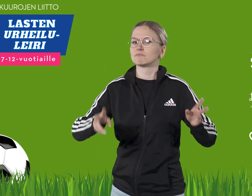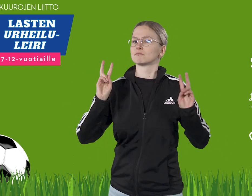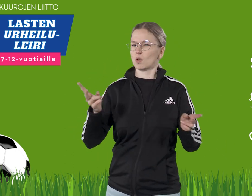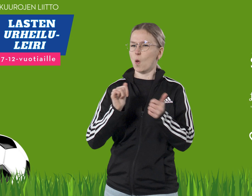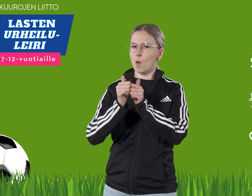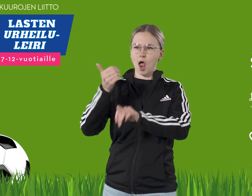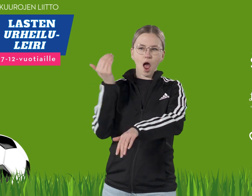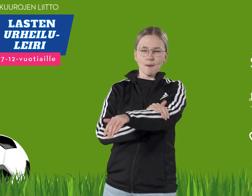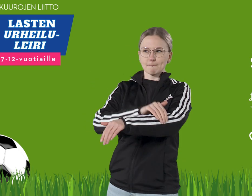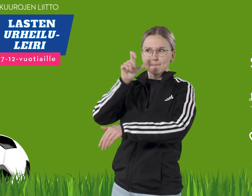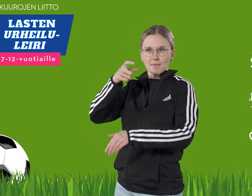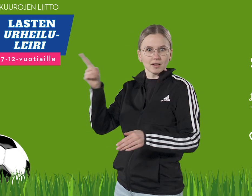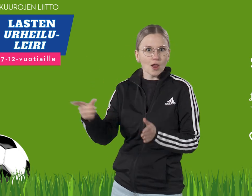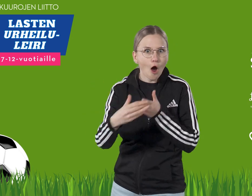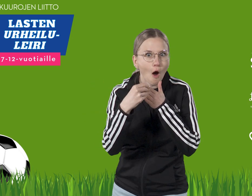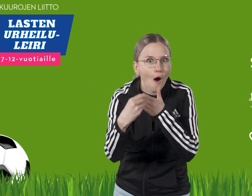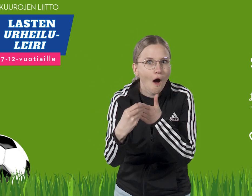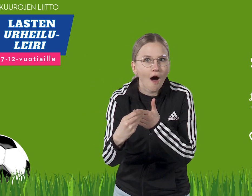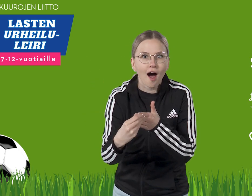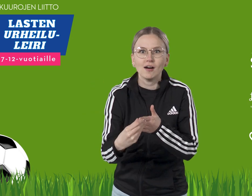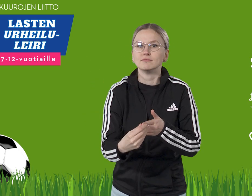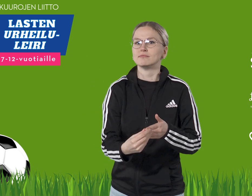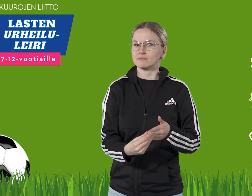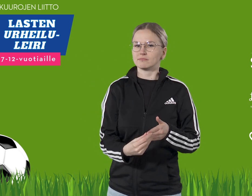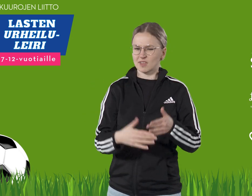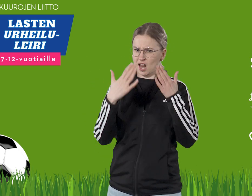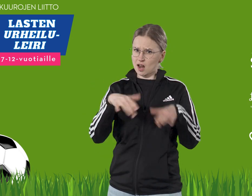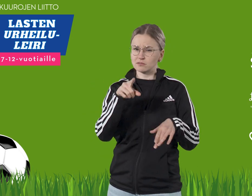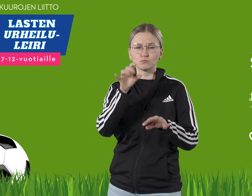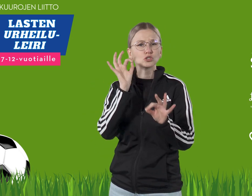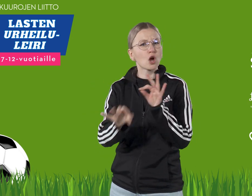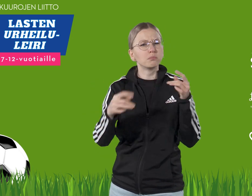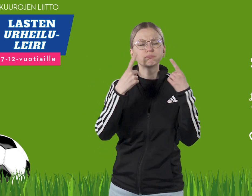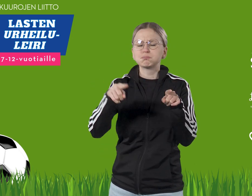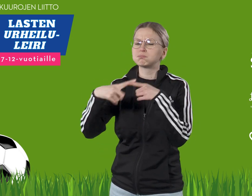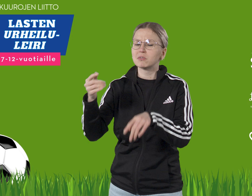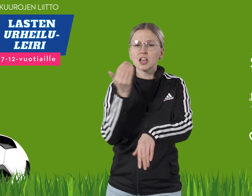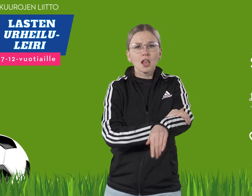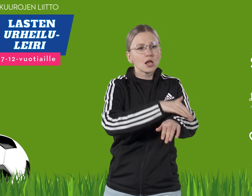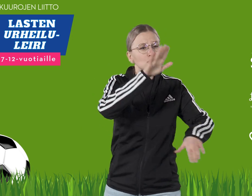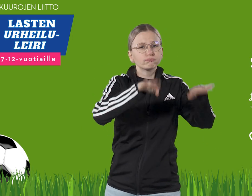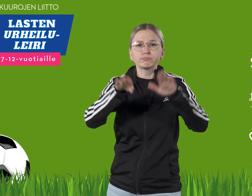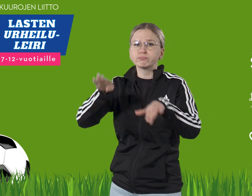Ja vieläpä ammattilaisten ohjauksessa? Leirin ohjelmassa on otettu kaikki taitotasot huomioon.